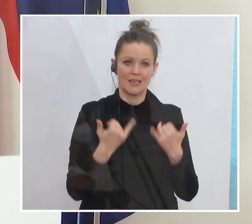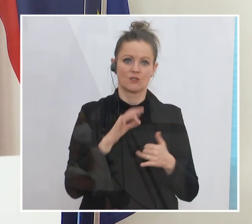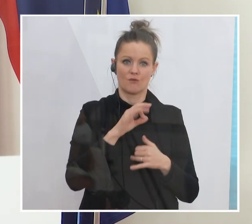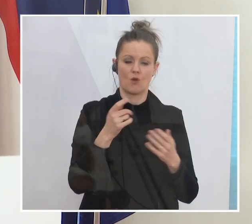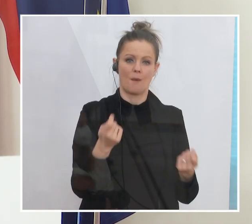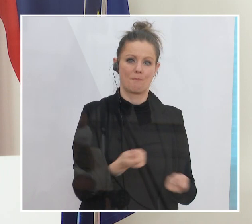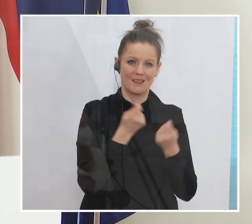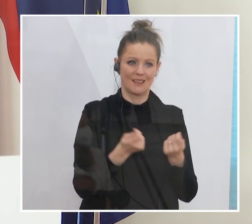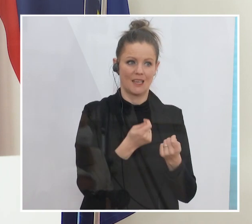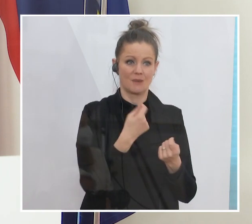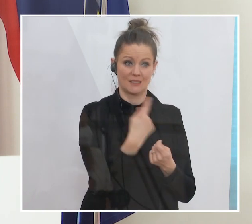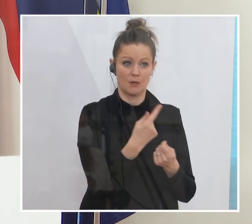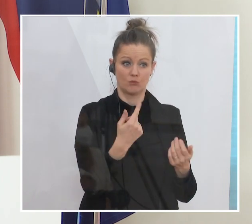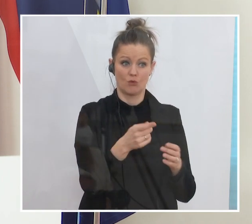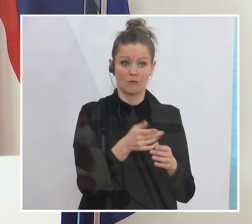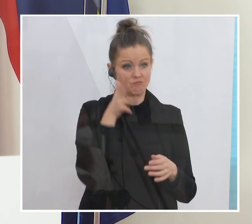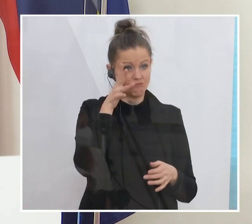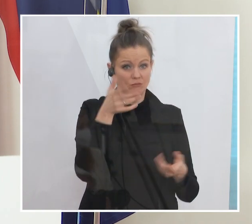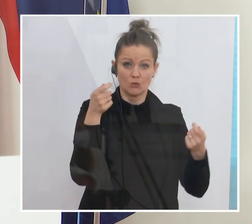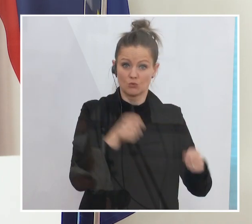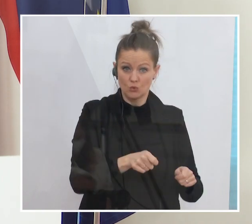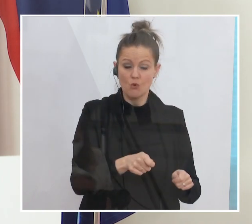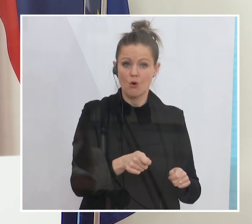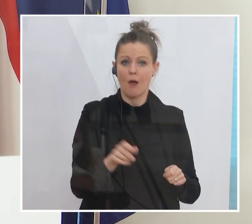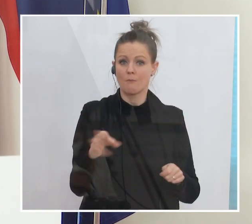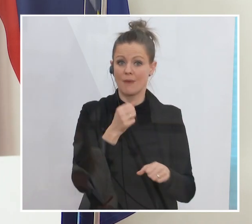seit langem zu sind, wo die Mitarbeiterinnen und Mitarbeiter schon sehr lange in Kurzarbeit sind,